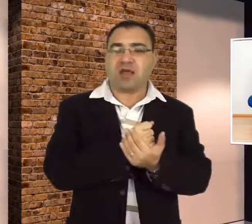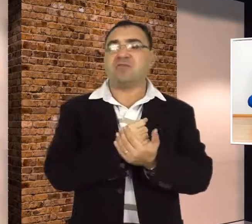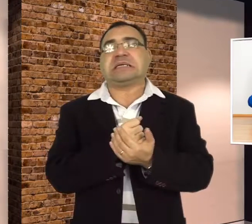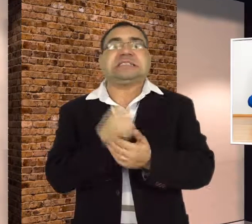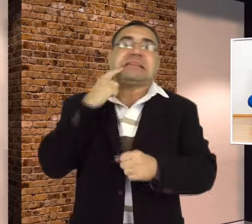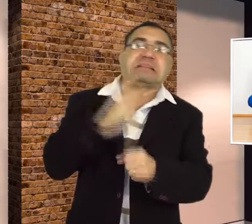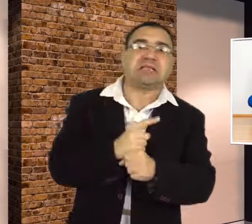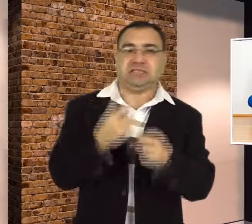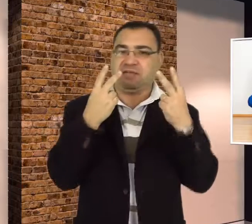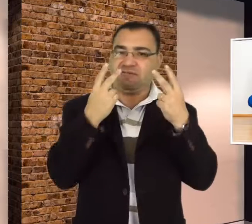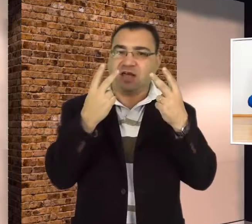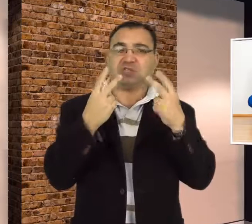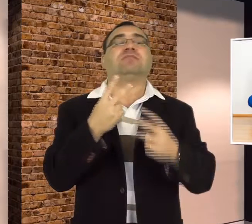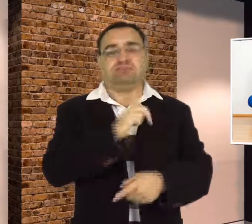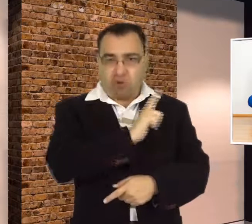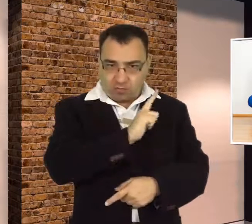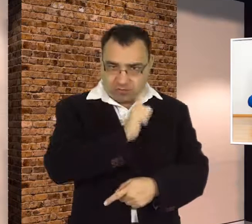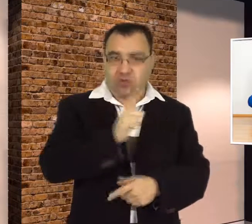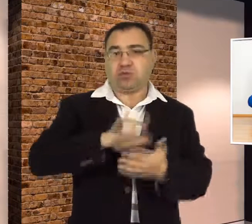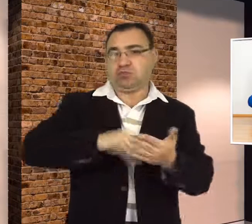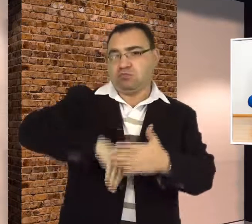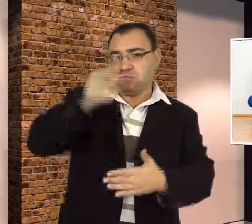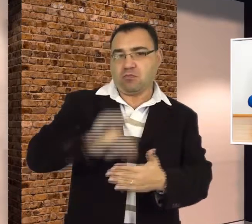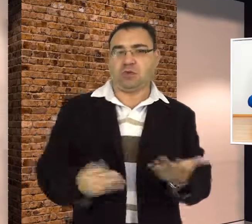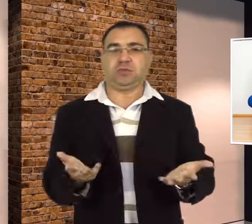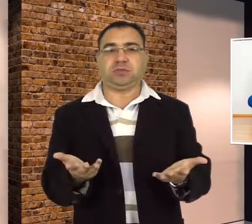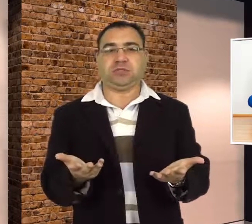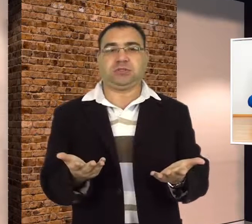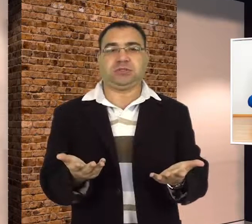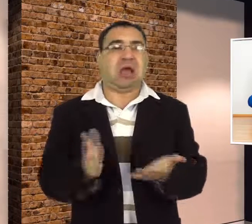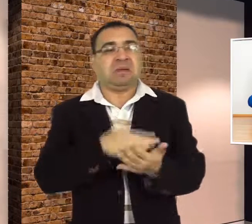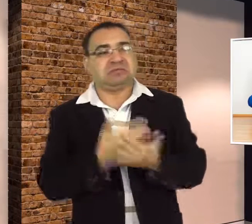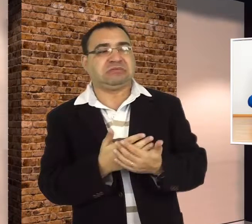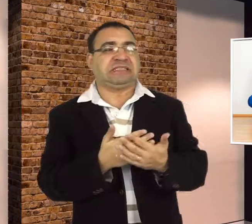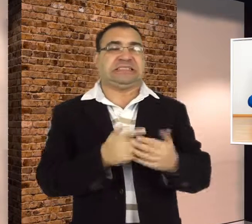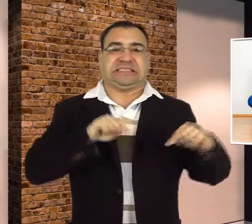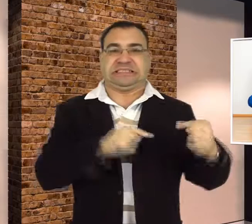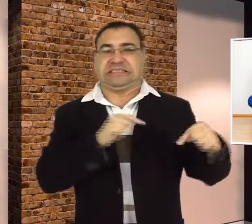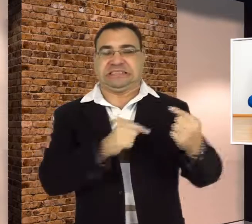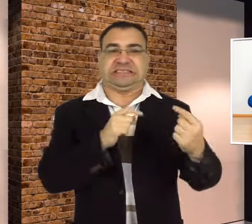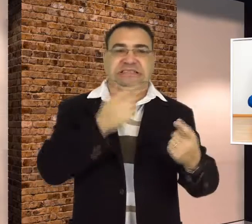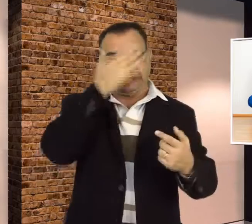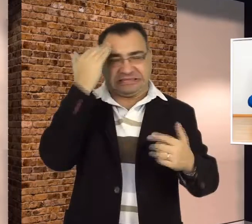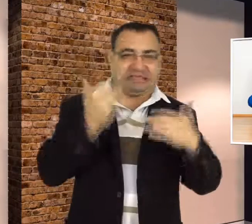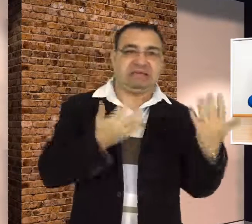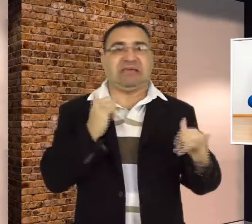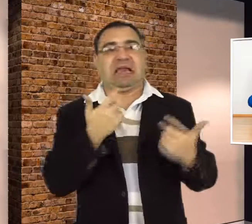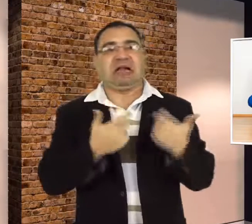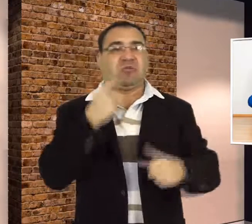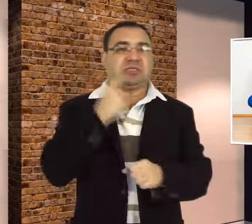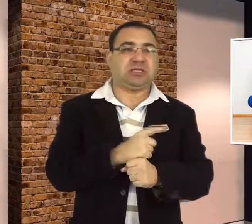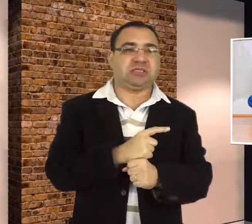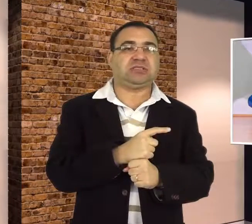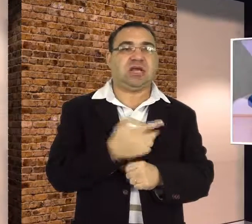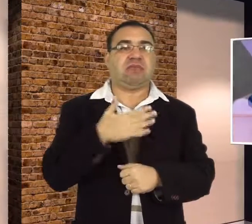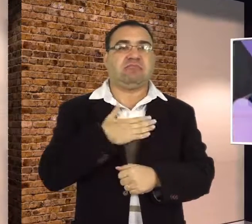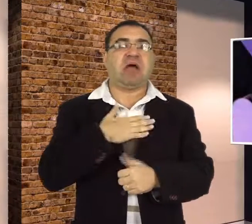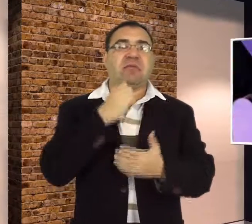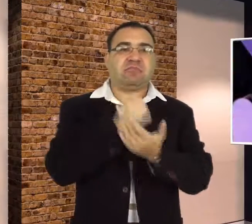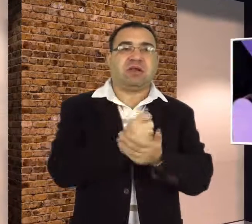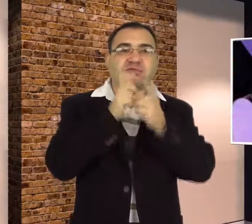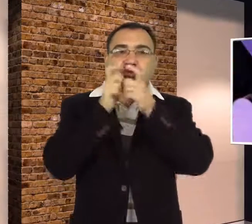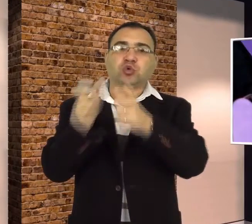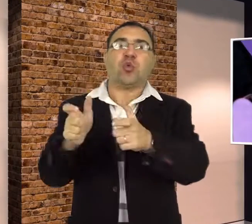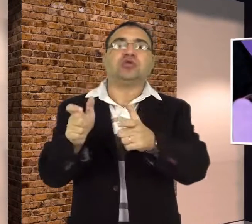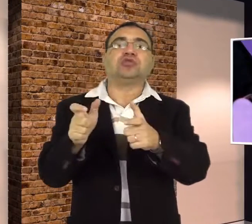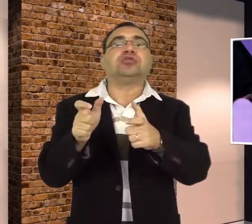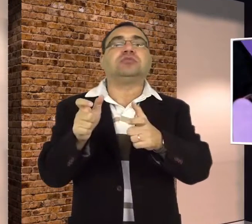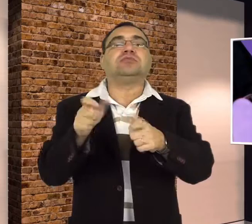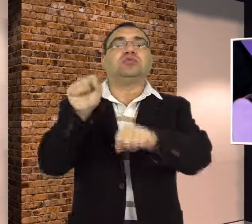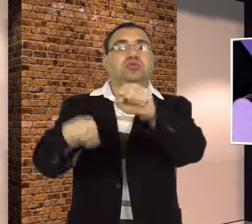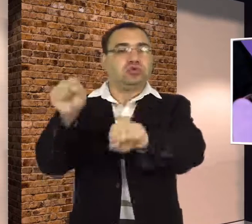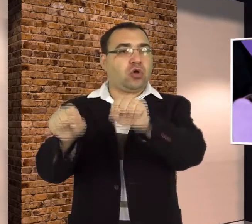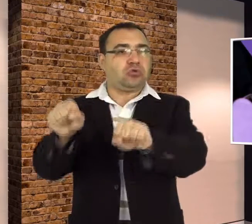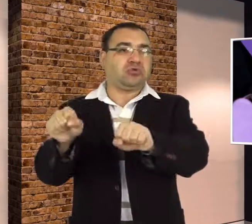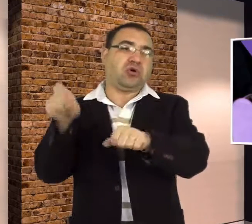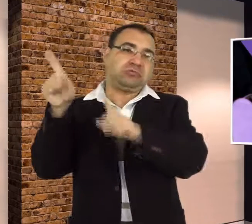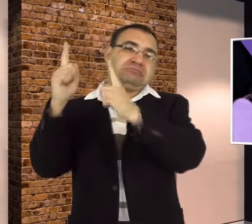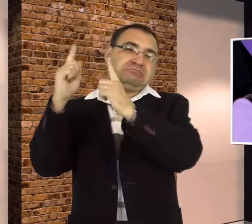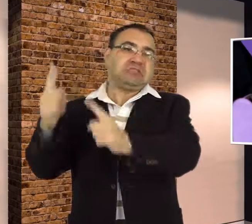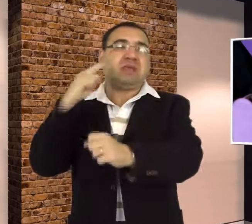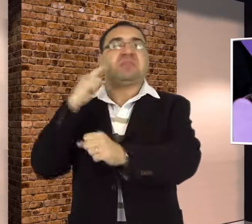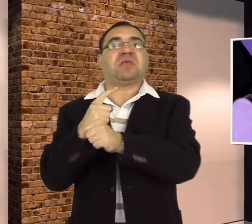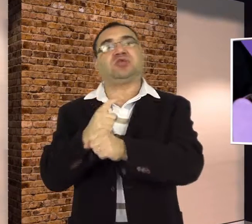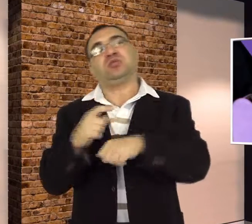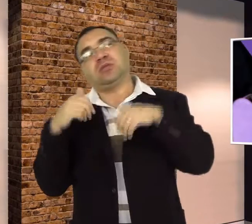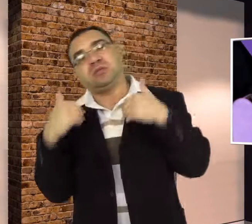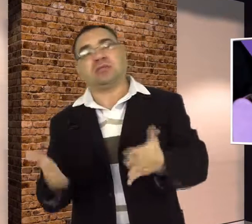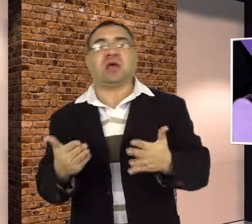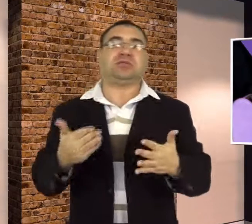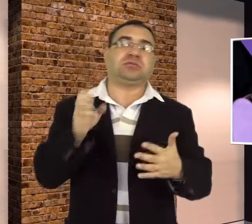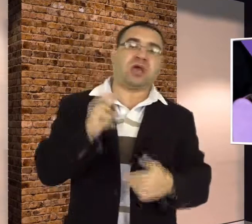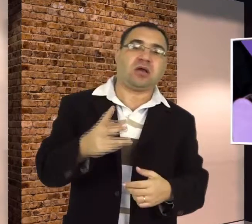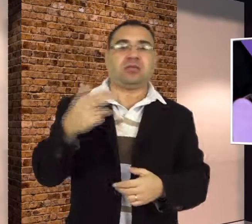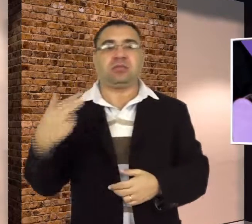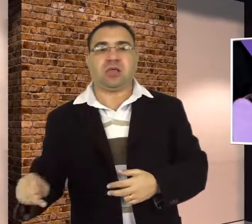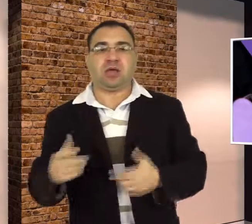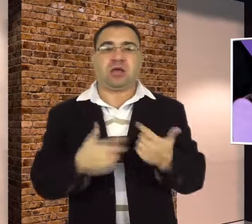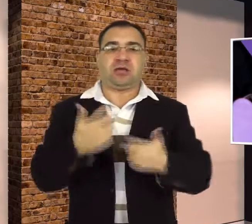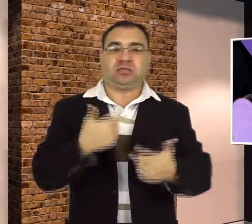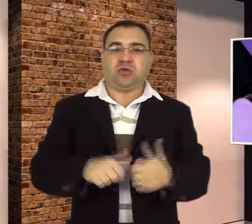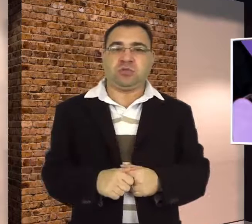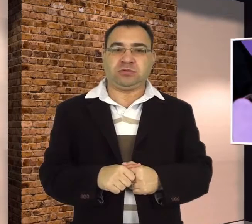Obydwoje mają prawo podejmować ważne decyzje na przykład dotyczące sprzedaży czy zakupu domu. W sytuacji kiedy mają trudności w porozumieniu sie mogą wystąpić z wnioskiem do sądu który sam podejmie za nich decyzję.